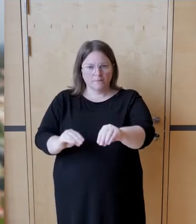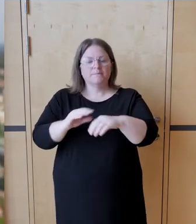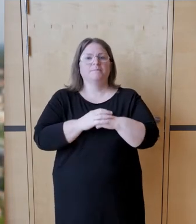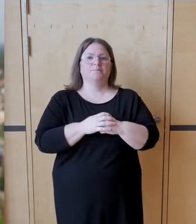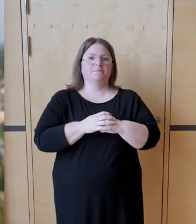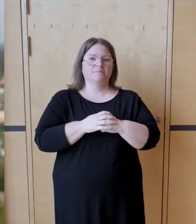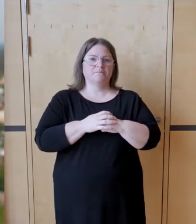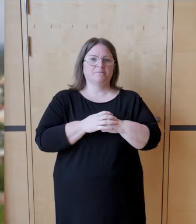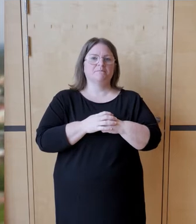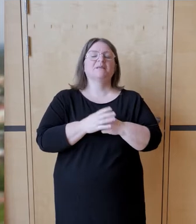Svar ja